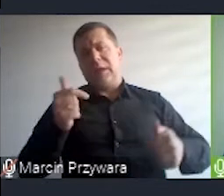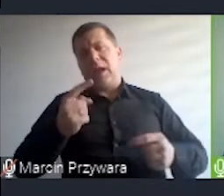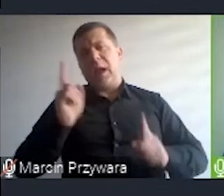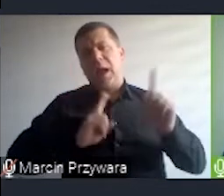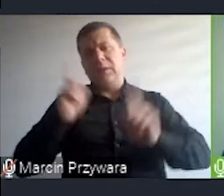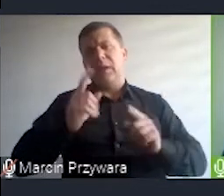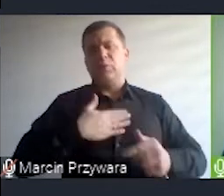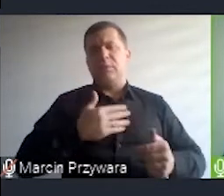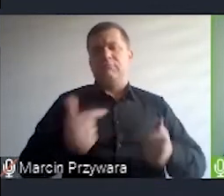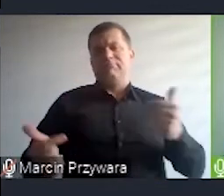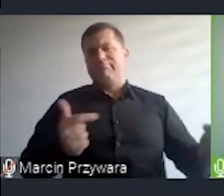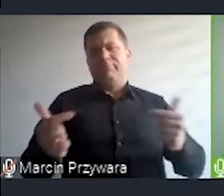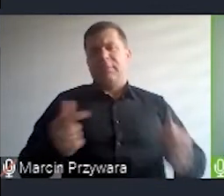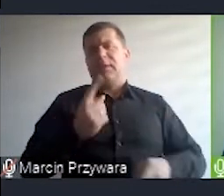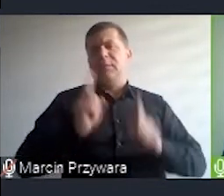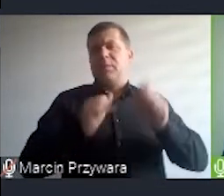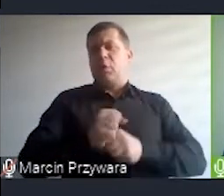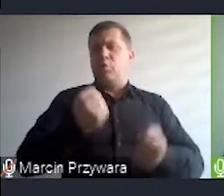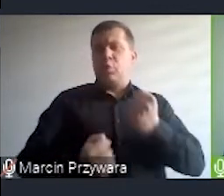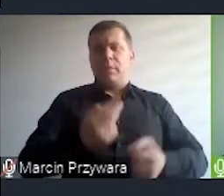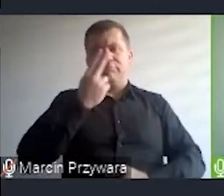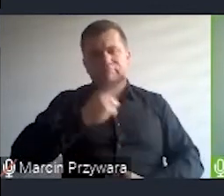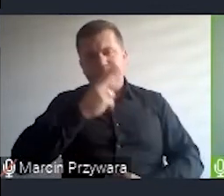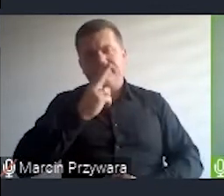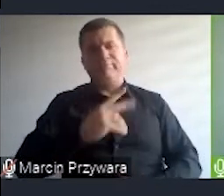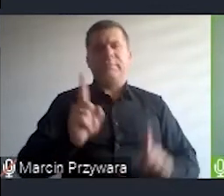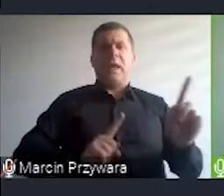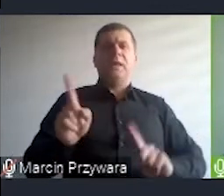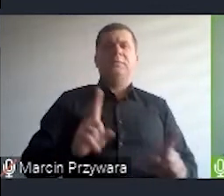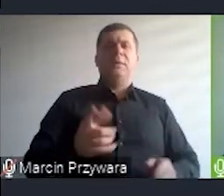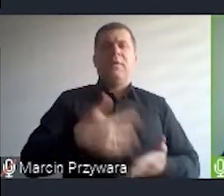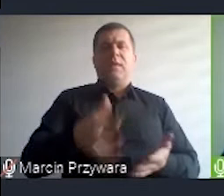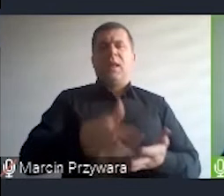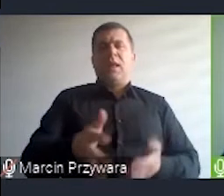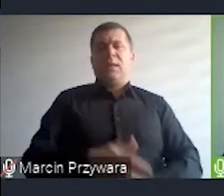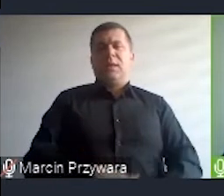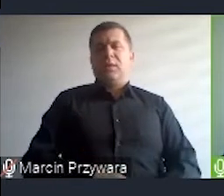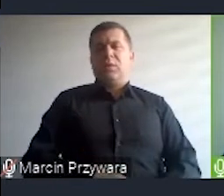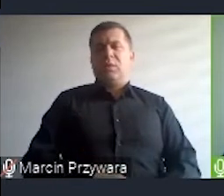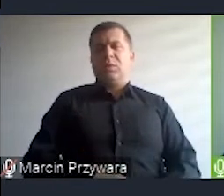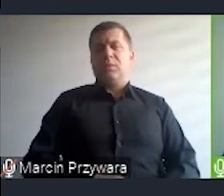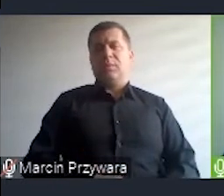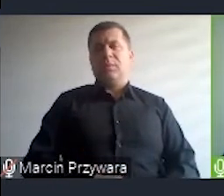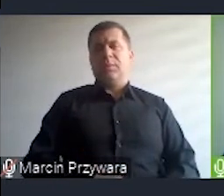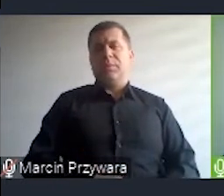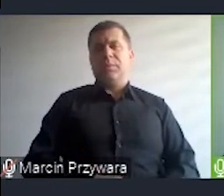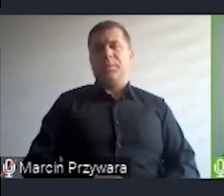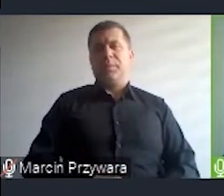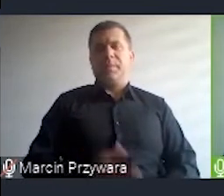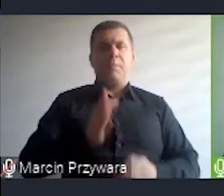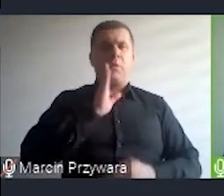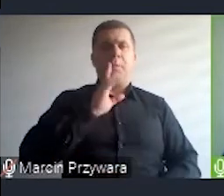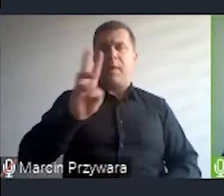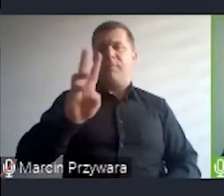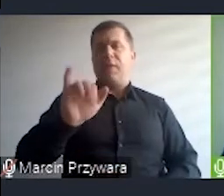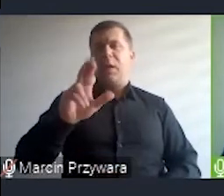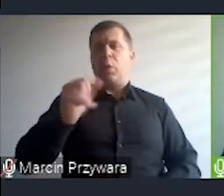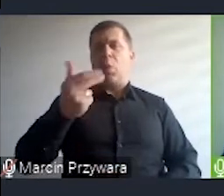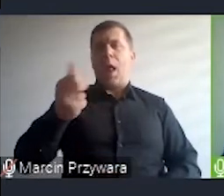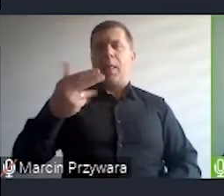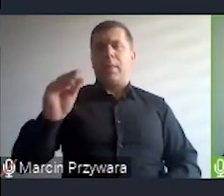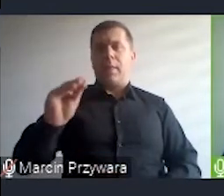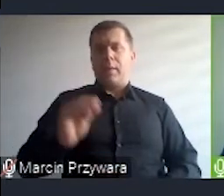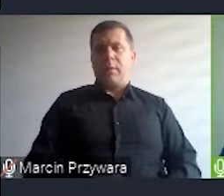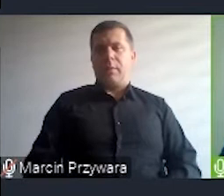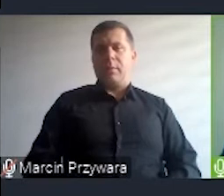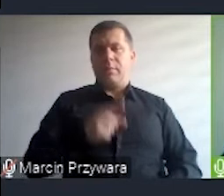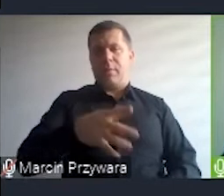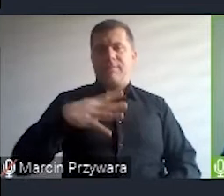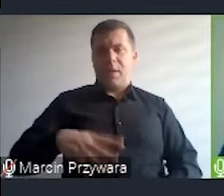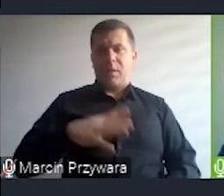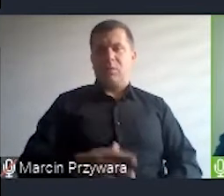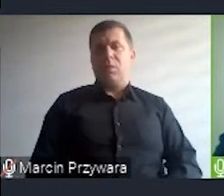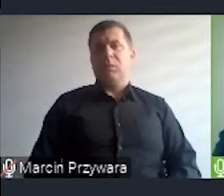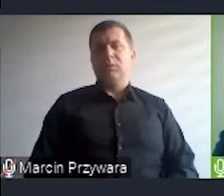One są czasem trudno namacalne, one są czasem w dużej mierze wirtualne, te wartości.